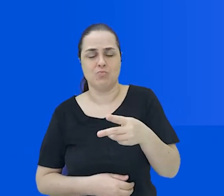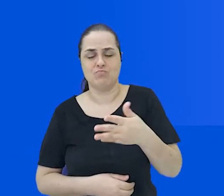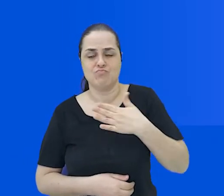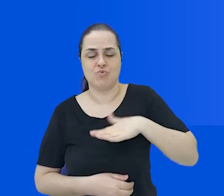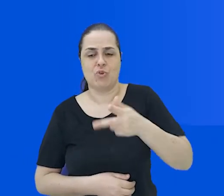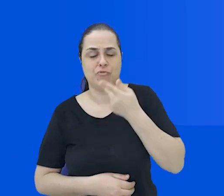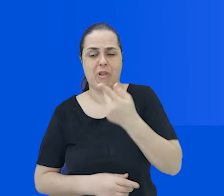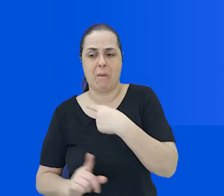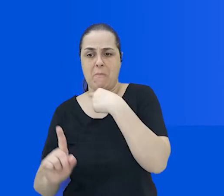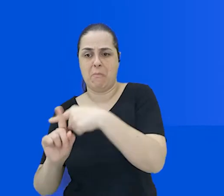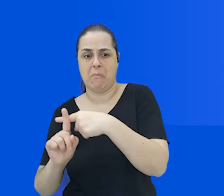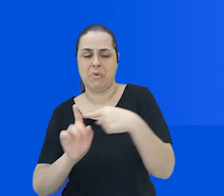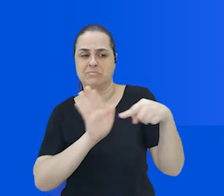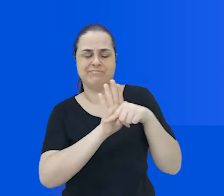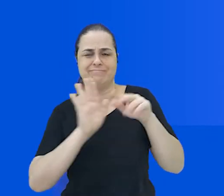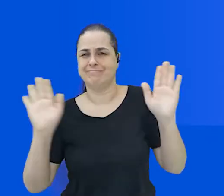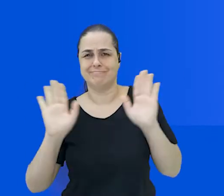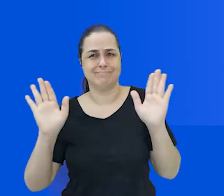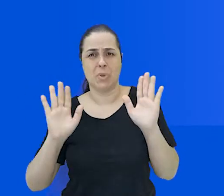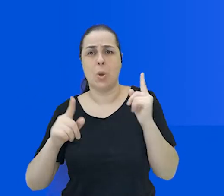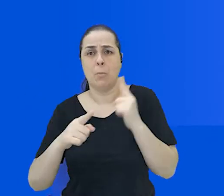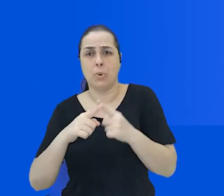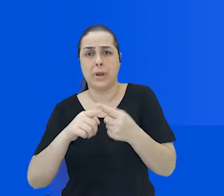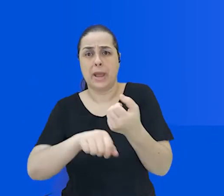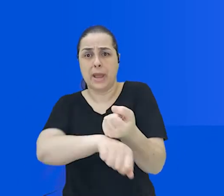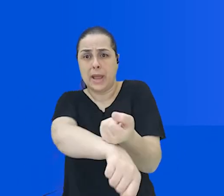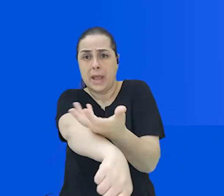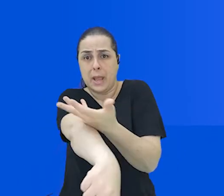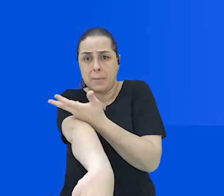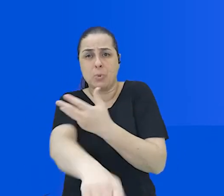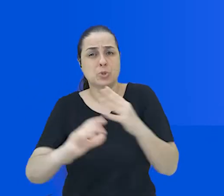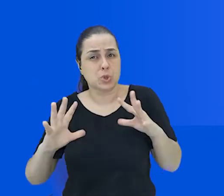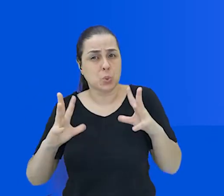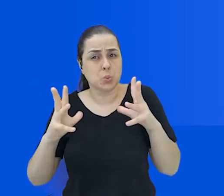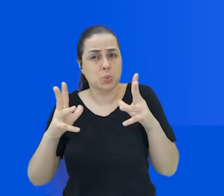Eu não gosto de polarizar, porque todas as emoções elas têm um fundo,